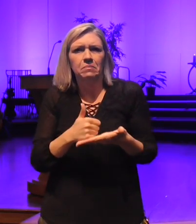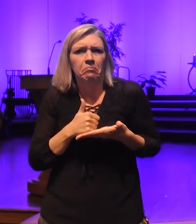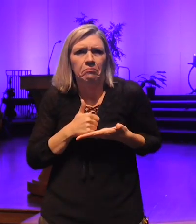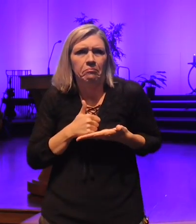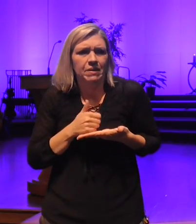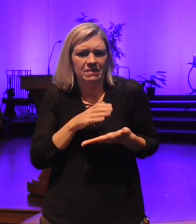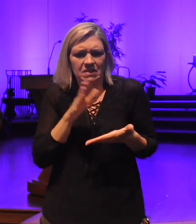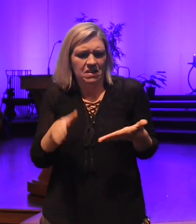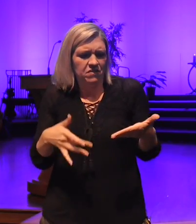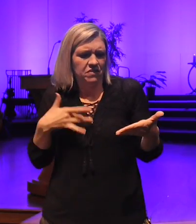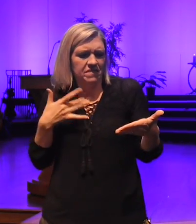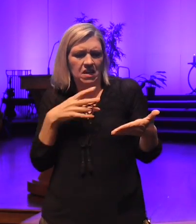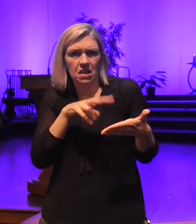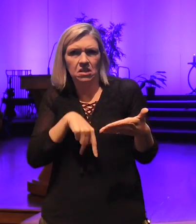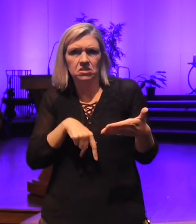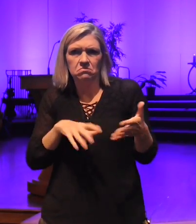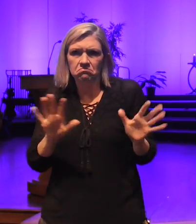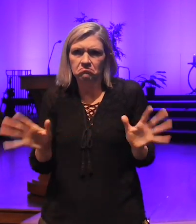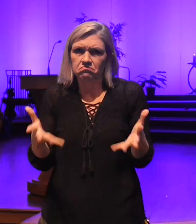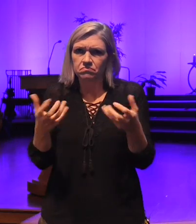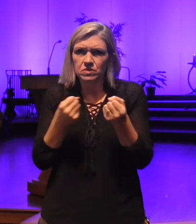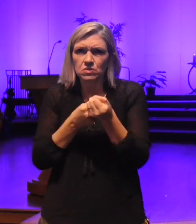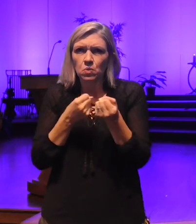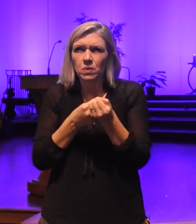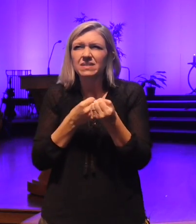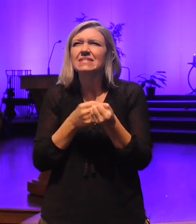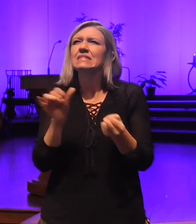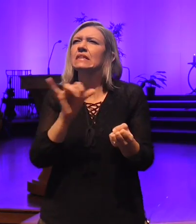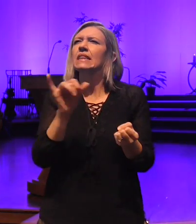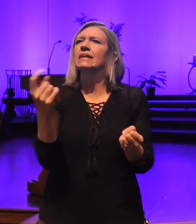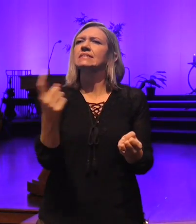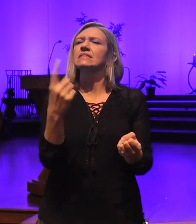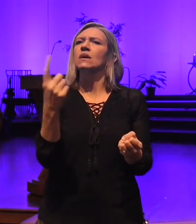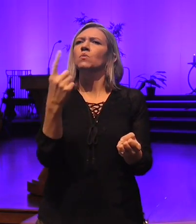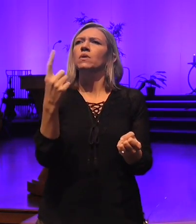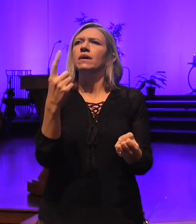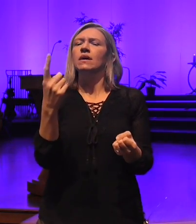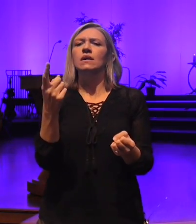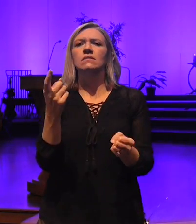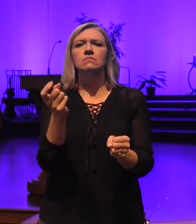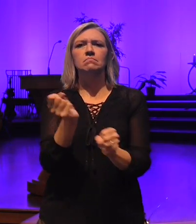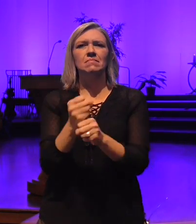animado o apoyado, es como si alguien preparara un desastre y lo dejara caer a tus pies y luego